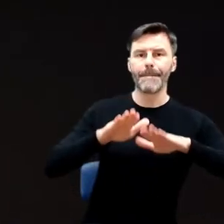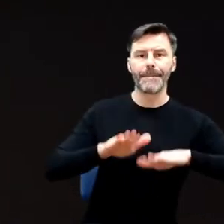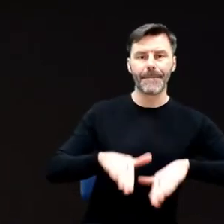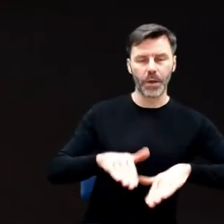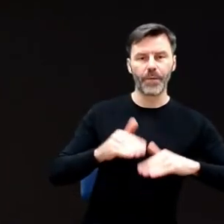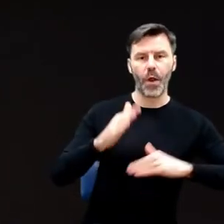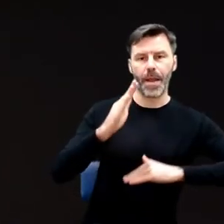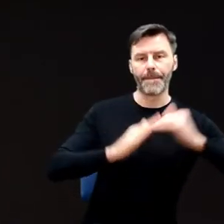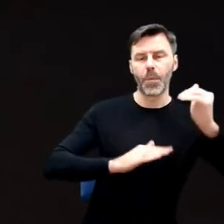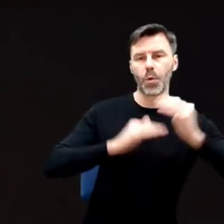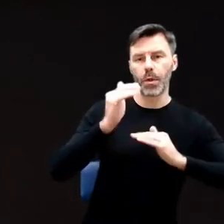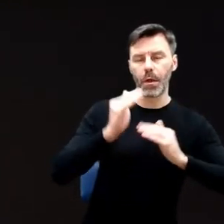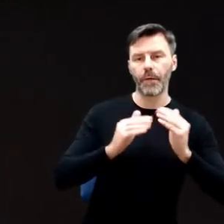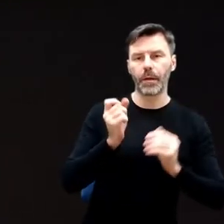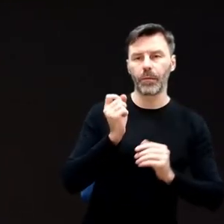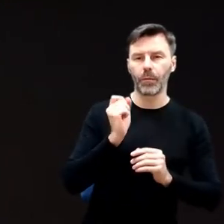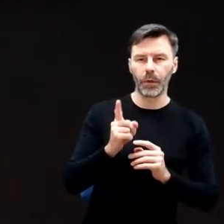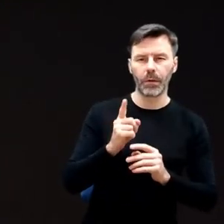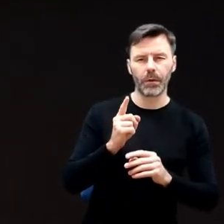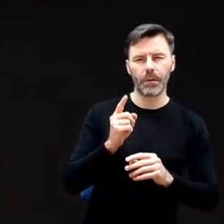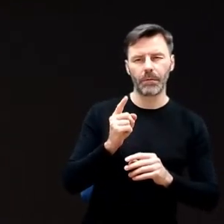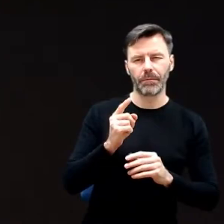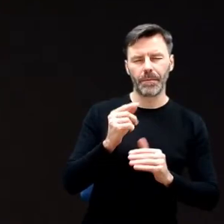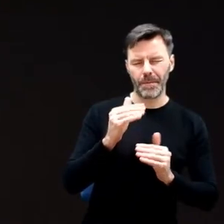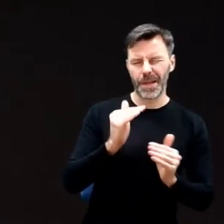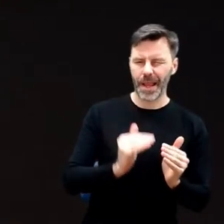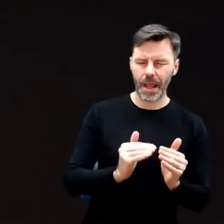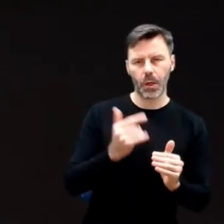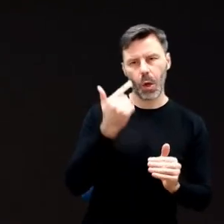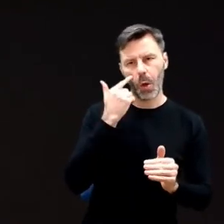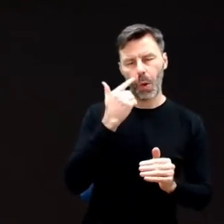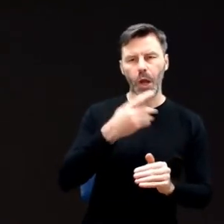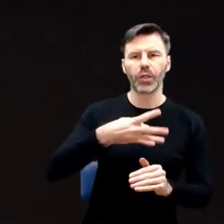jest dużo niższa, to jest ok 4 tys. na dzień dzisiejszy,